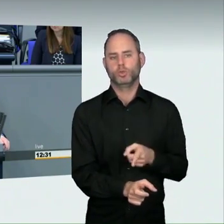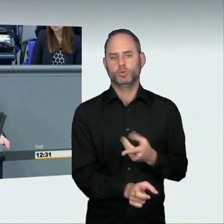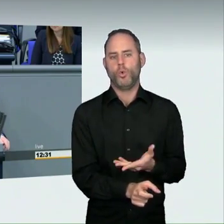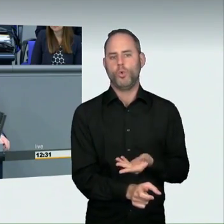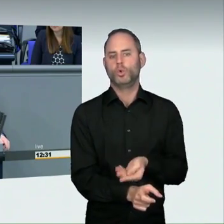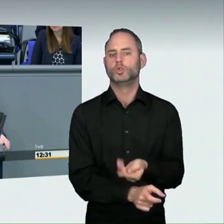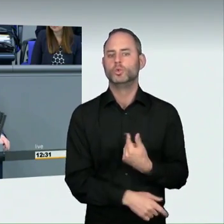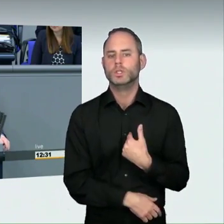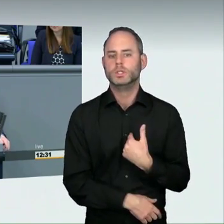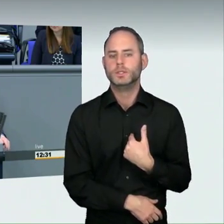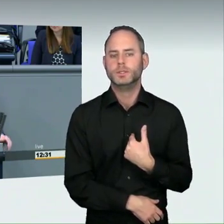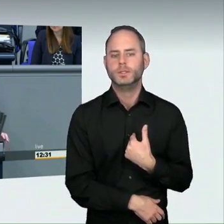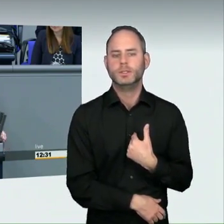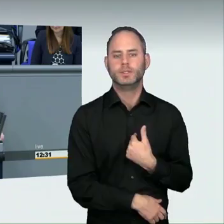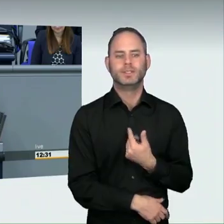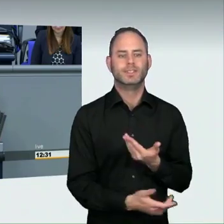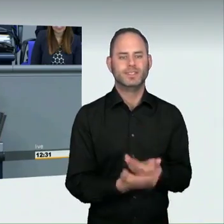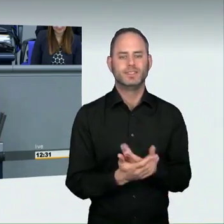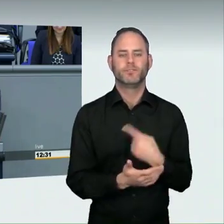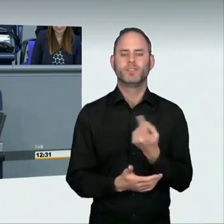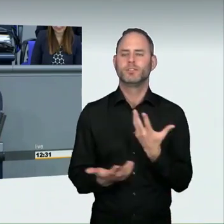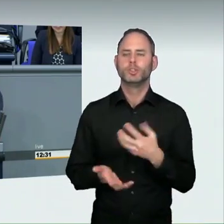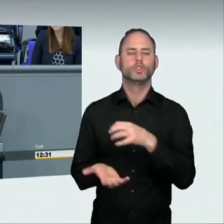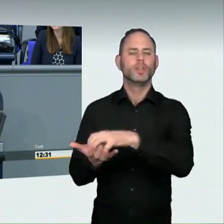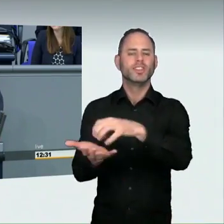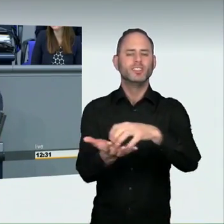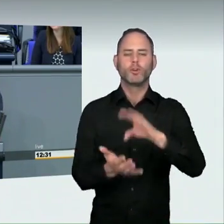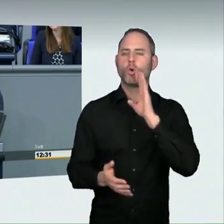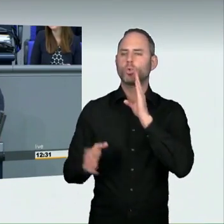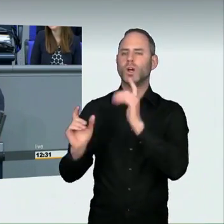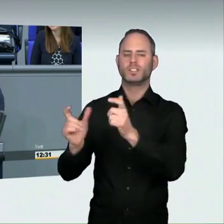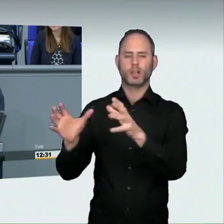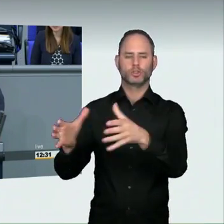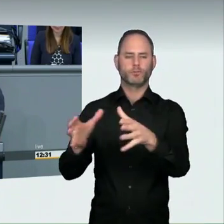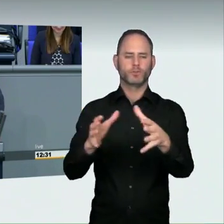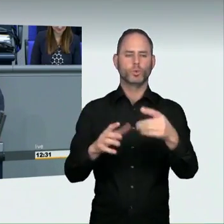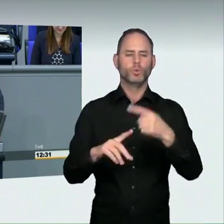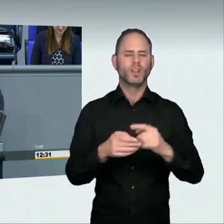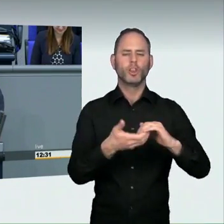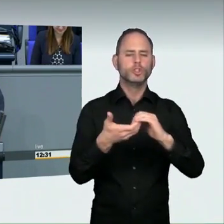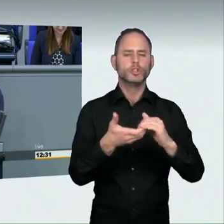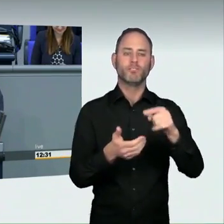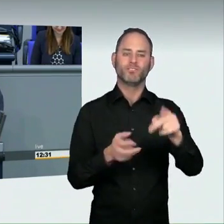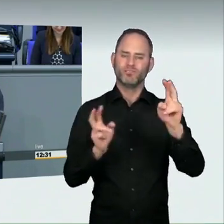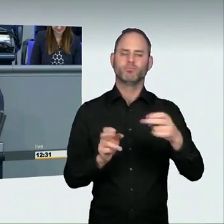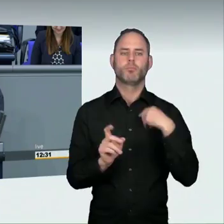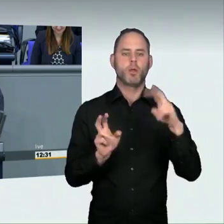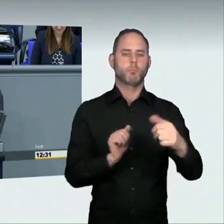Ich bin hier überhaupt nicht ideologiebehaftet. Das war ein schöner Versprecher,